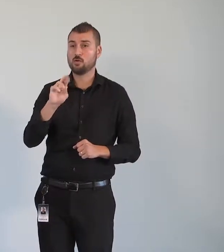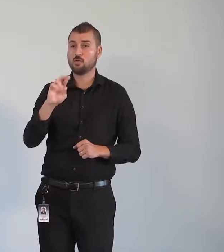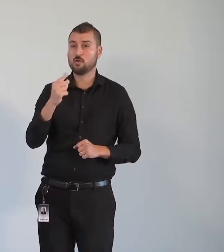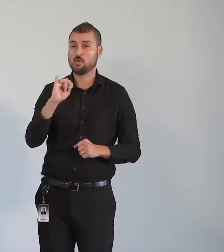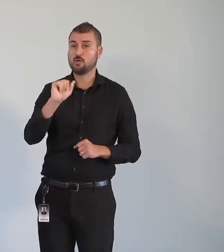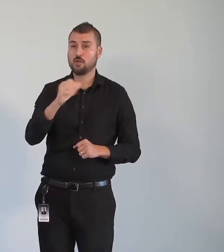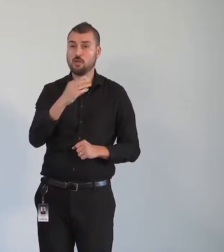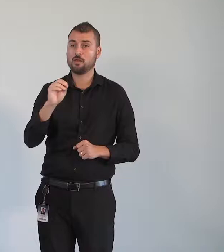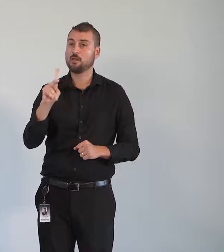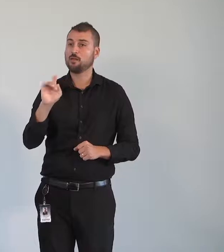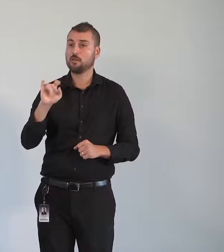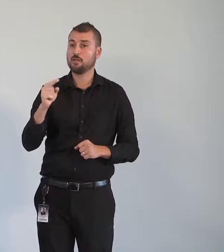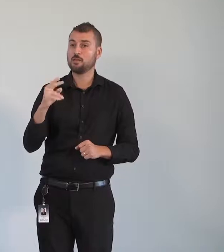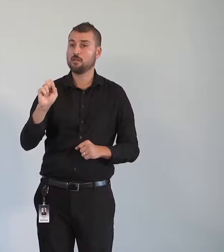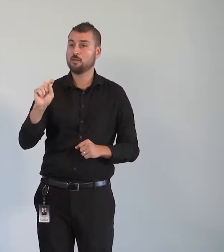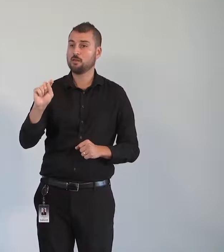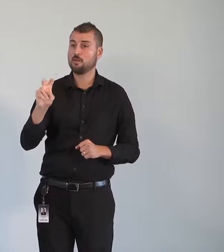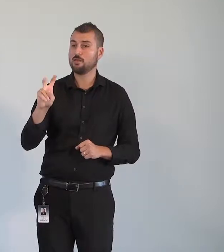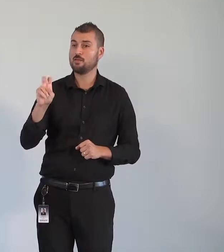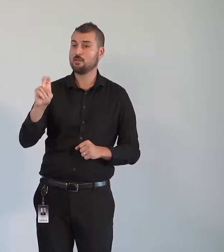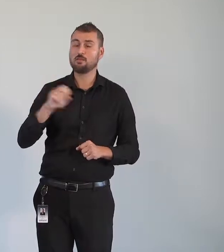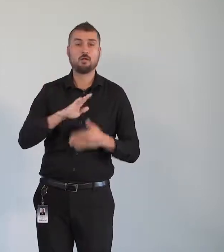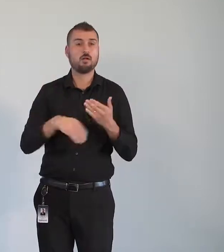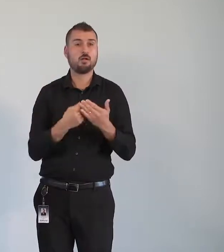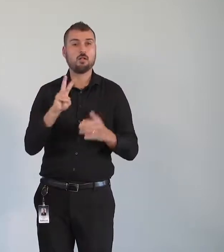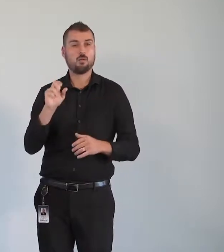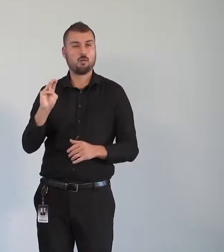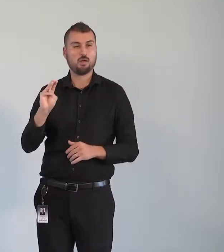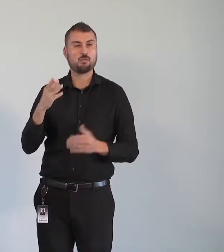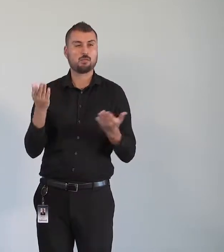toda la exhibición iones que tenemos aquí en Wham y los programas públicos que